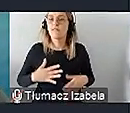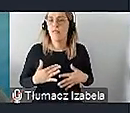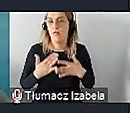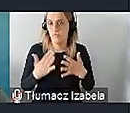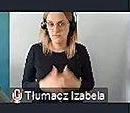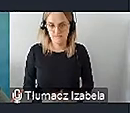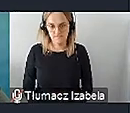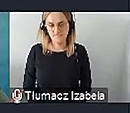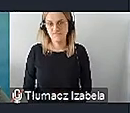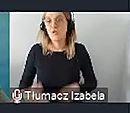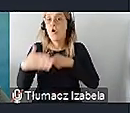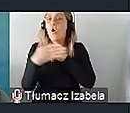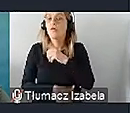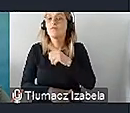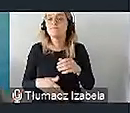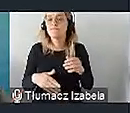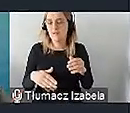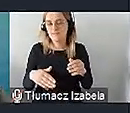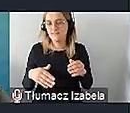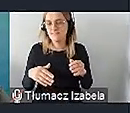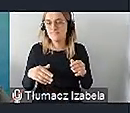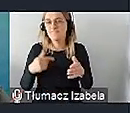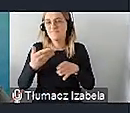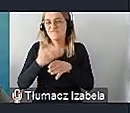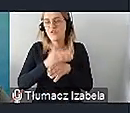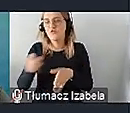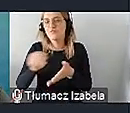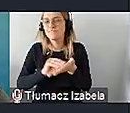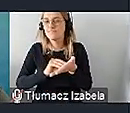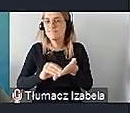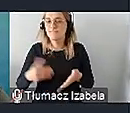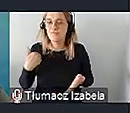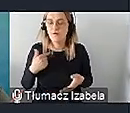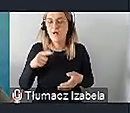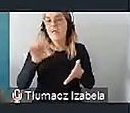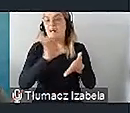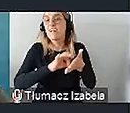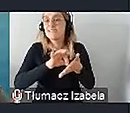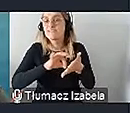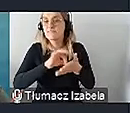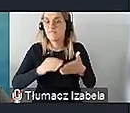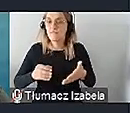No i ostatni element, o którym też państwo pisali, to jest to, że wprowadzenie rysowania